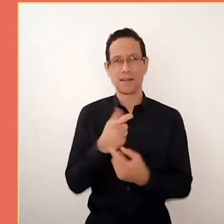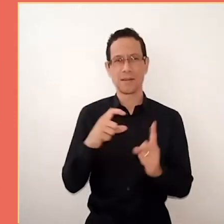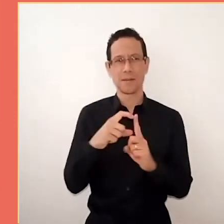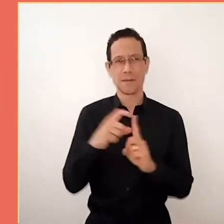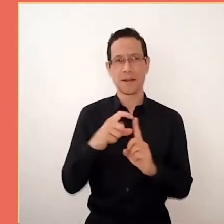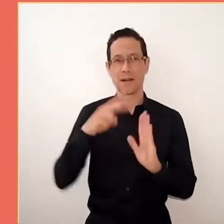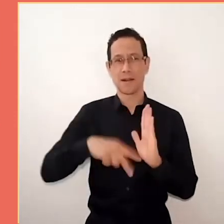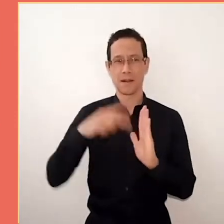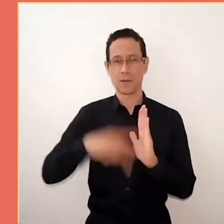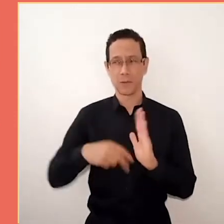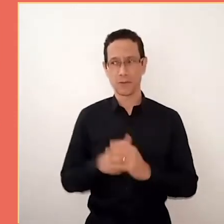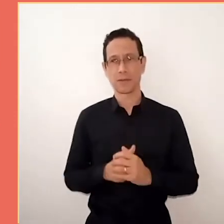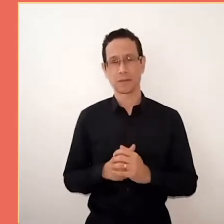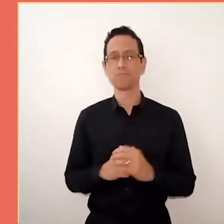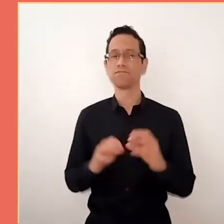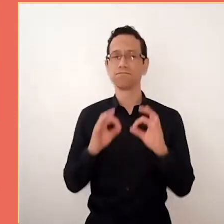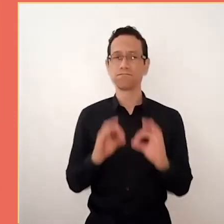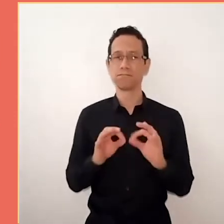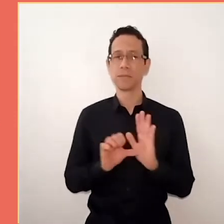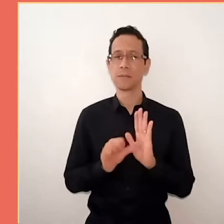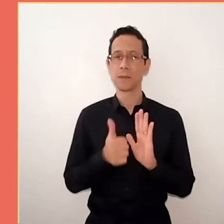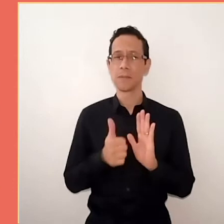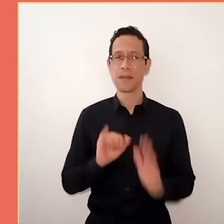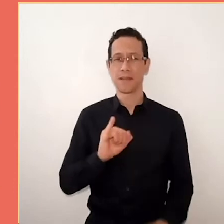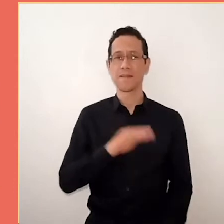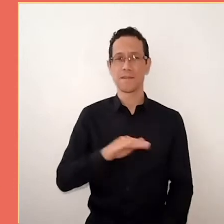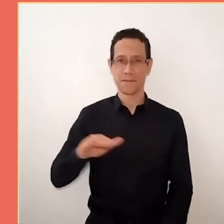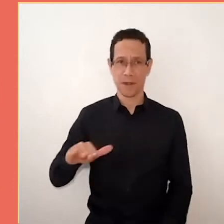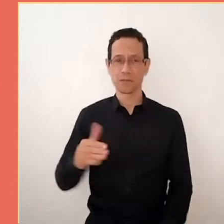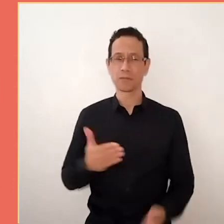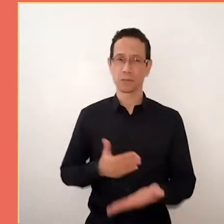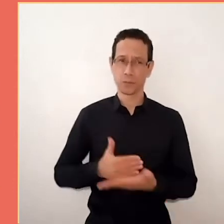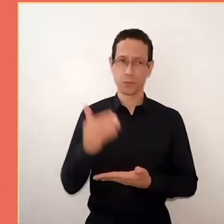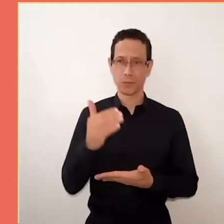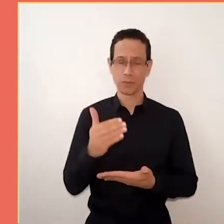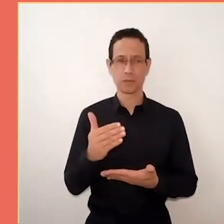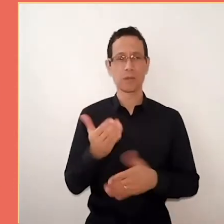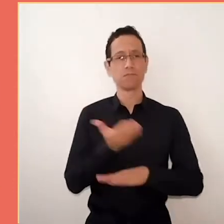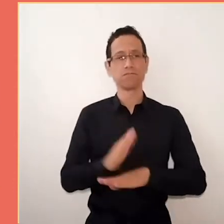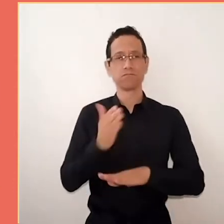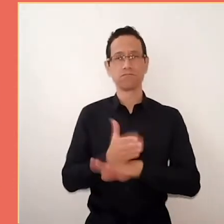A ser garantida desde a primeira infância, nos exercícios dos lugares de fala e de visibilidade.